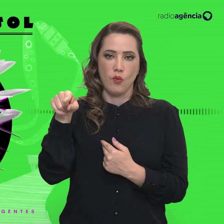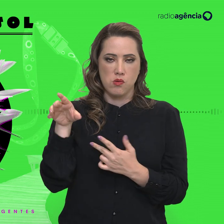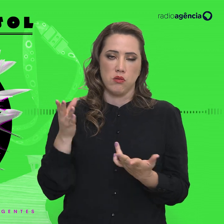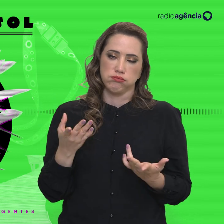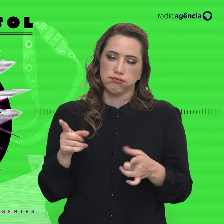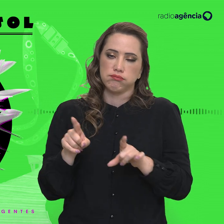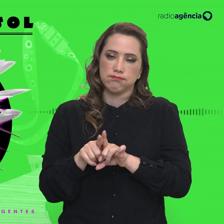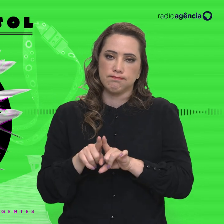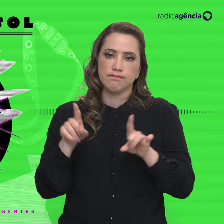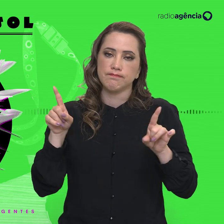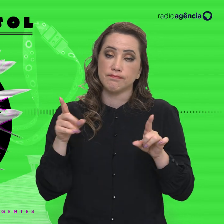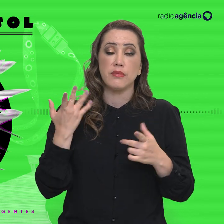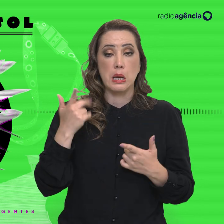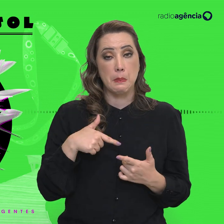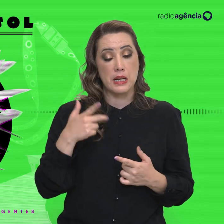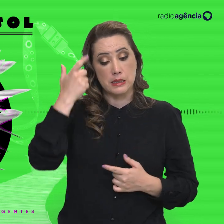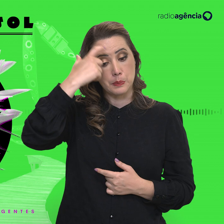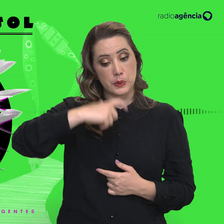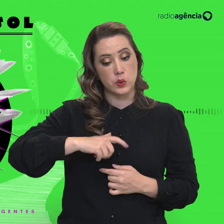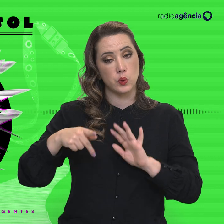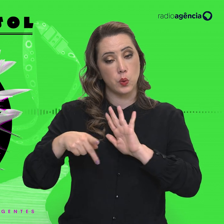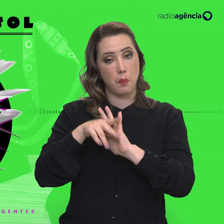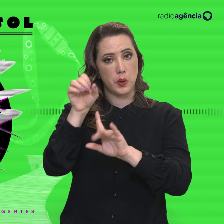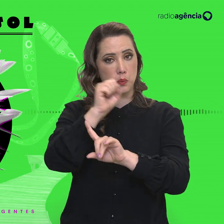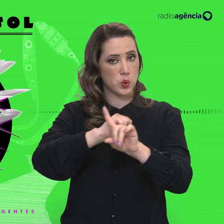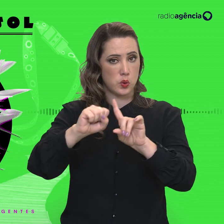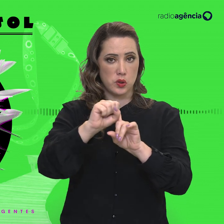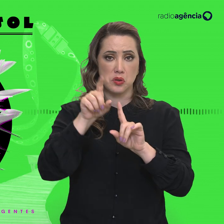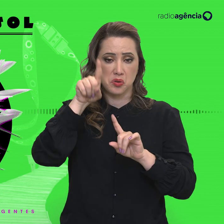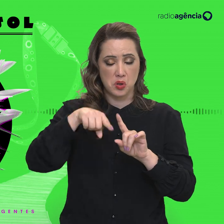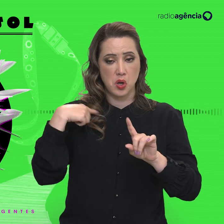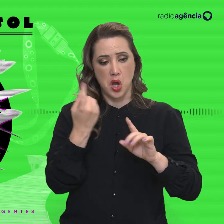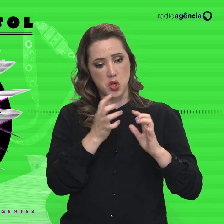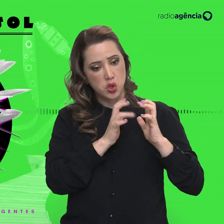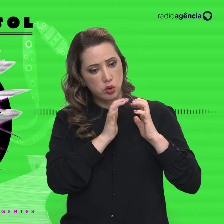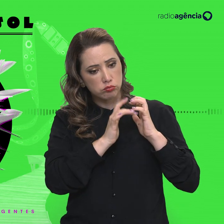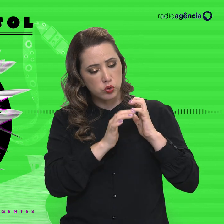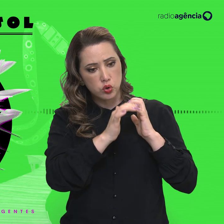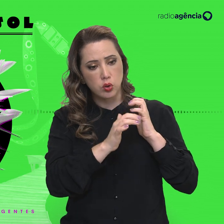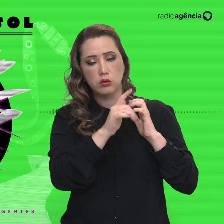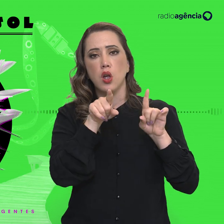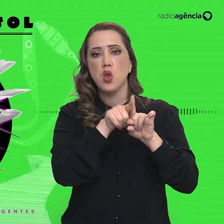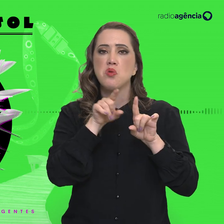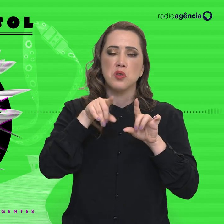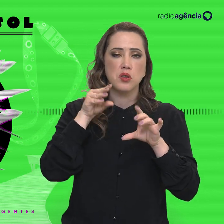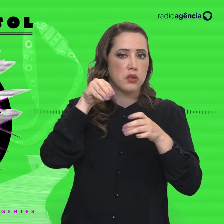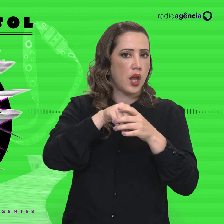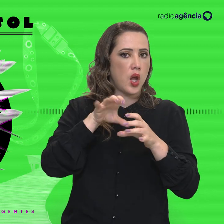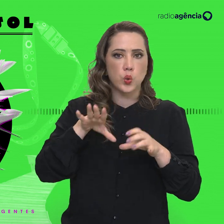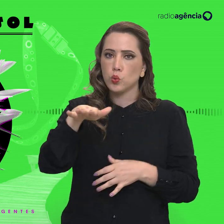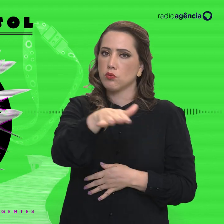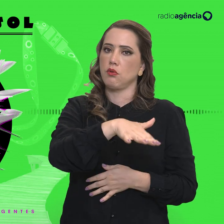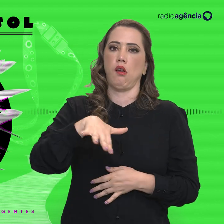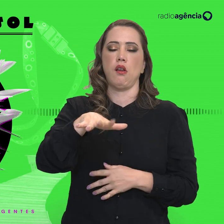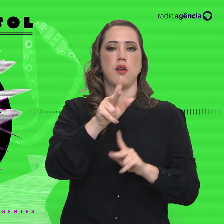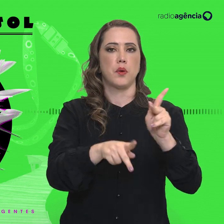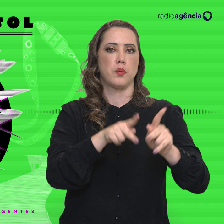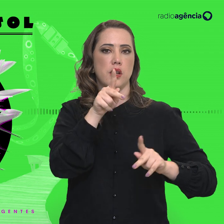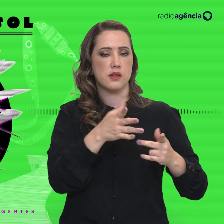Mas é uma característica da sociedade, ser divergente está aí no meio do bolo das pessoas que têm um comportamento mais padrão.